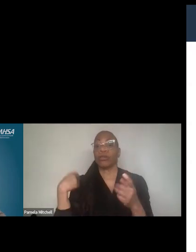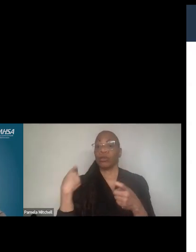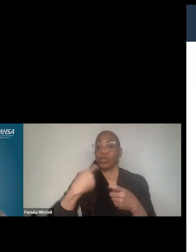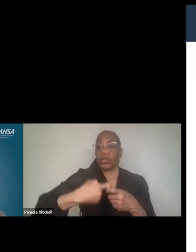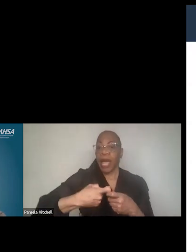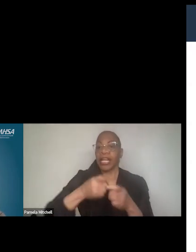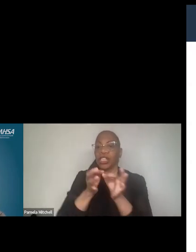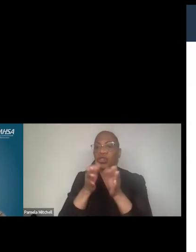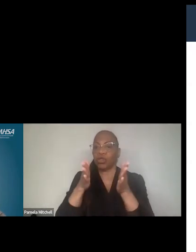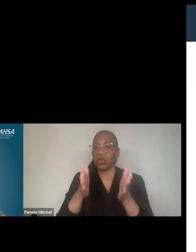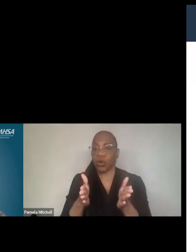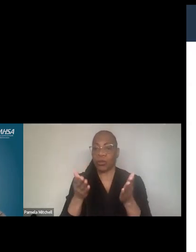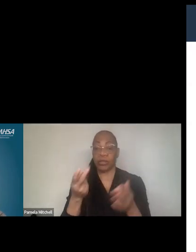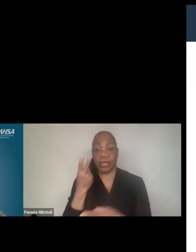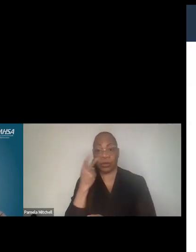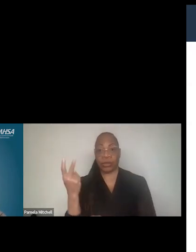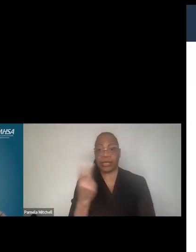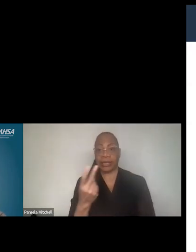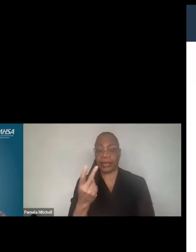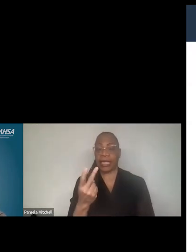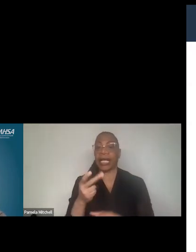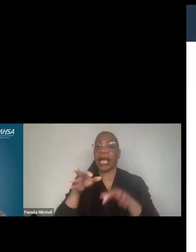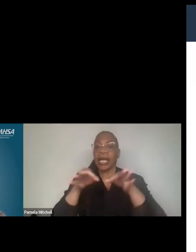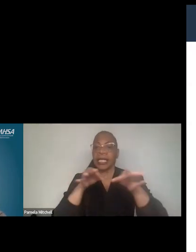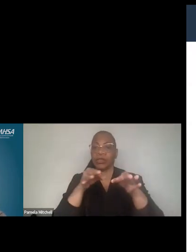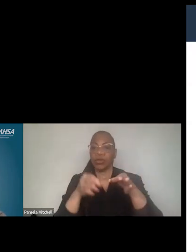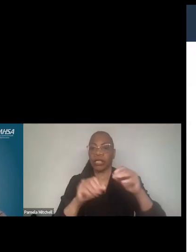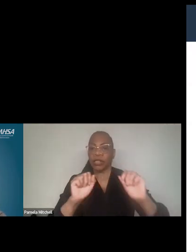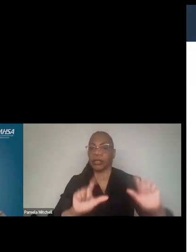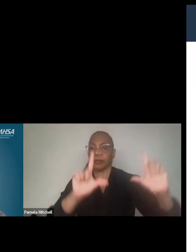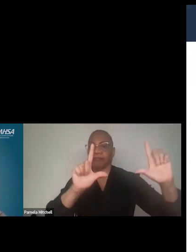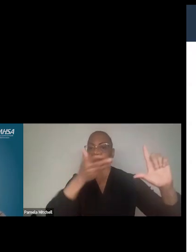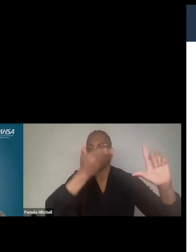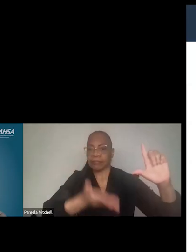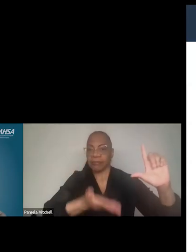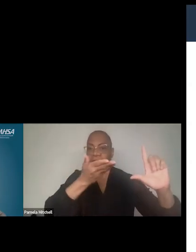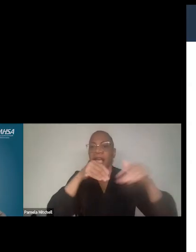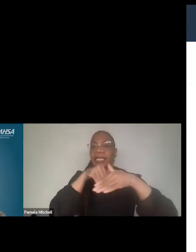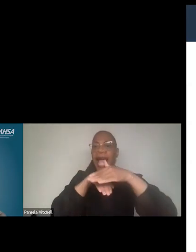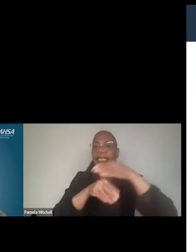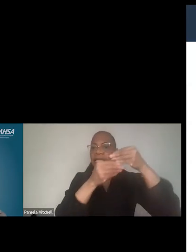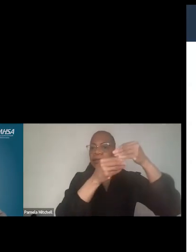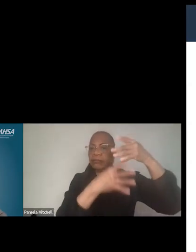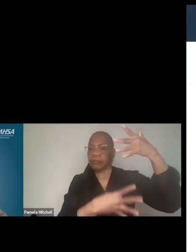Como pueden ver, aquí están las instrucciones para poder acceder a estos tipos de modos de accesibilidad